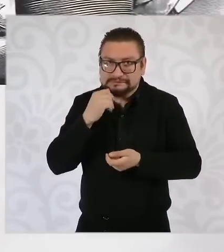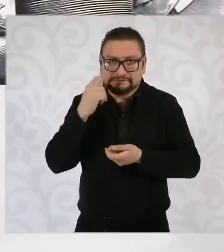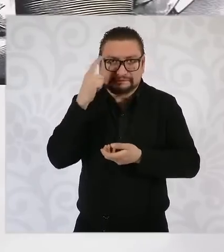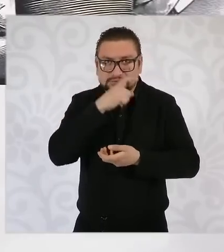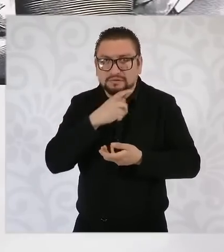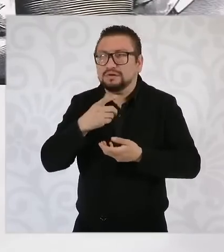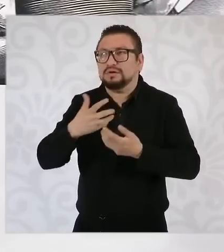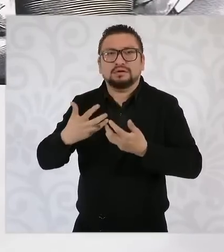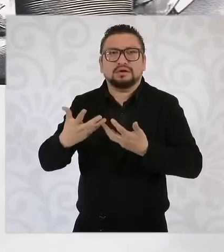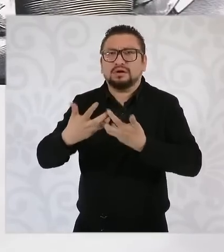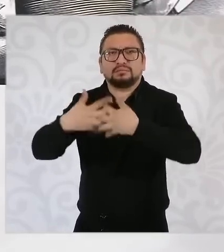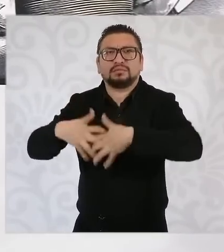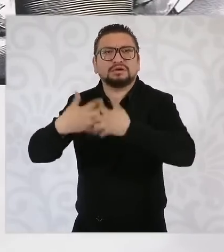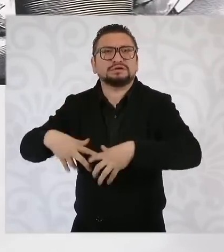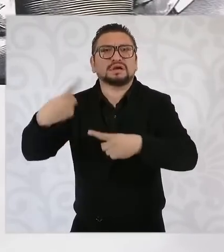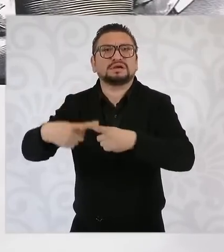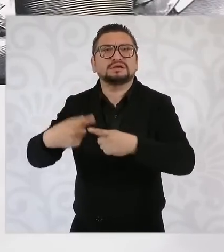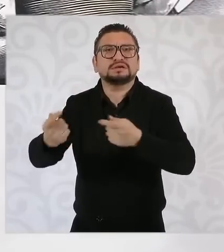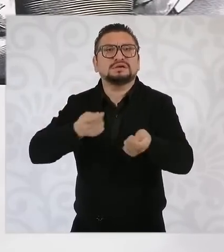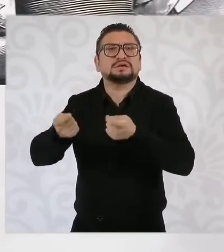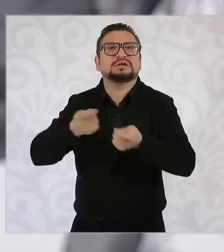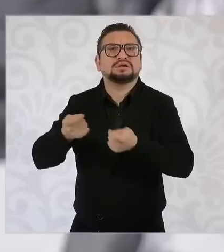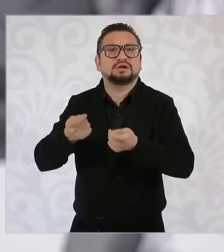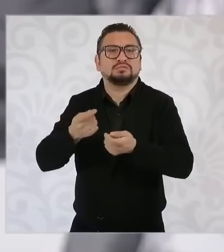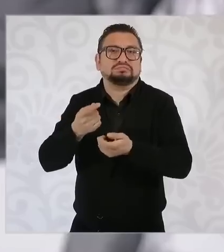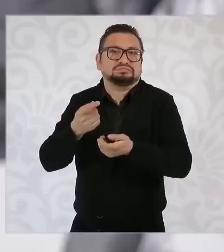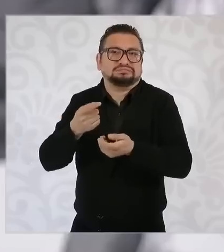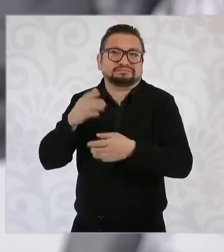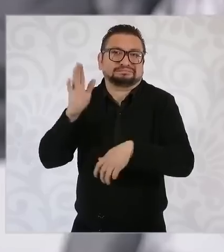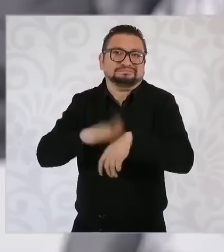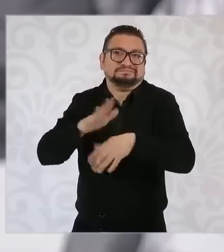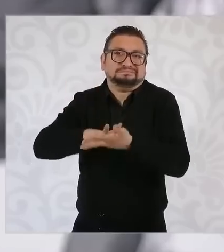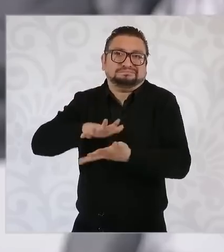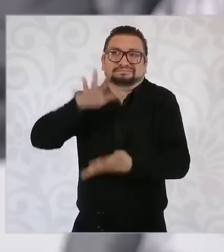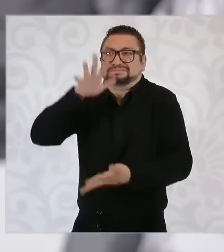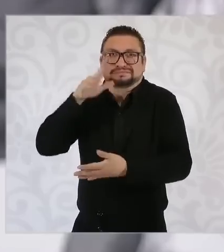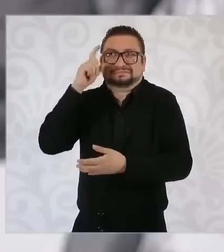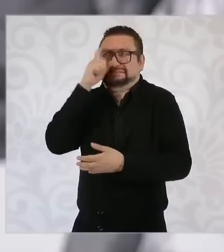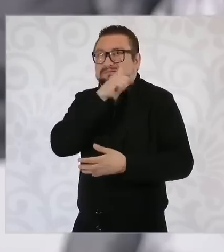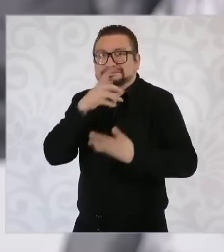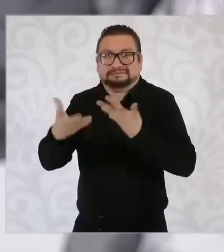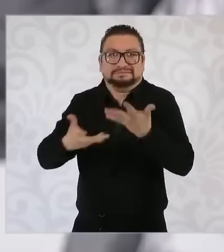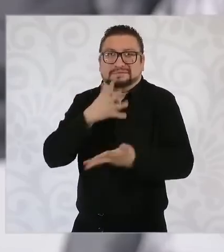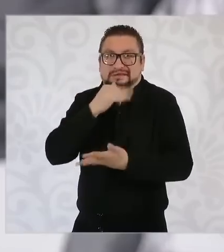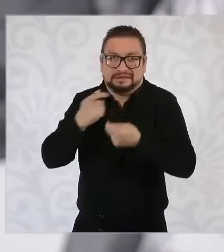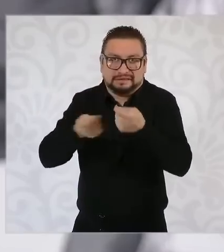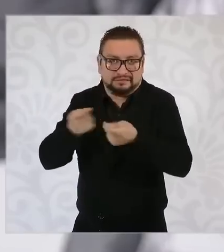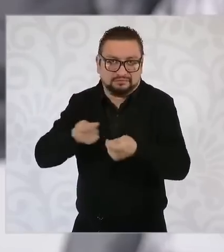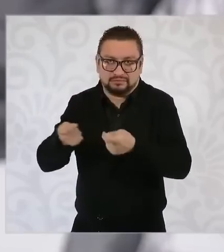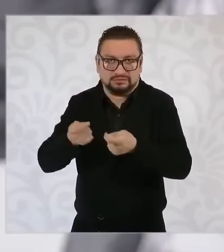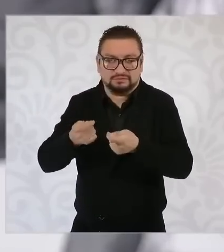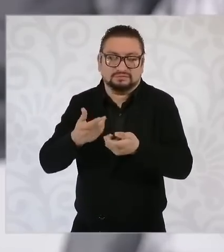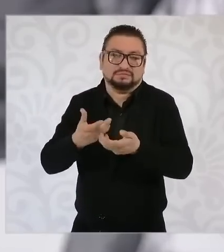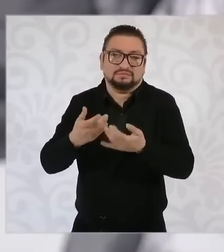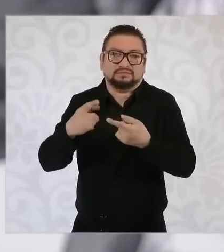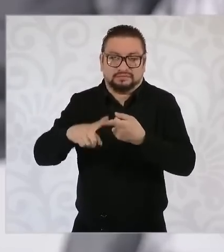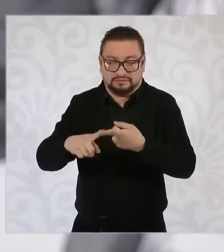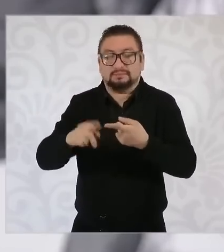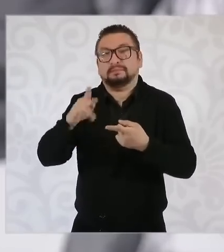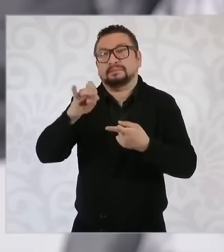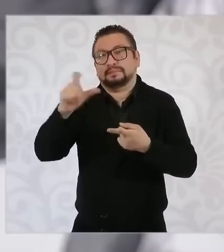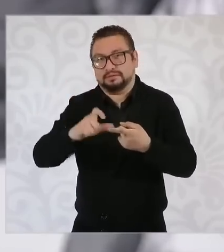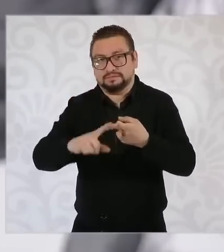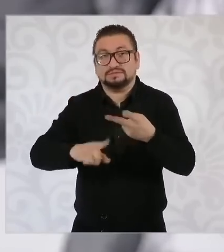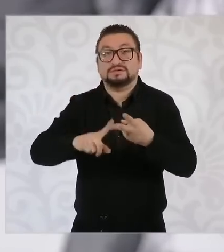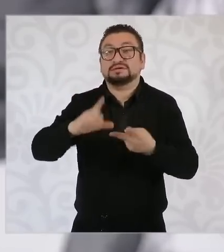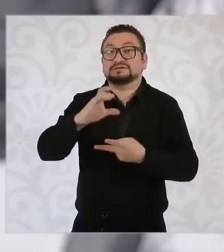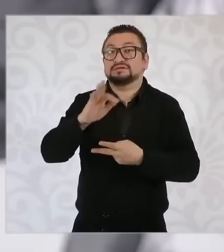empresa era prácticamente eh era muy complicado de realizar y en el caso de CFE desaparecen las nueve